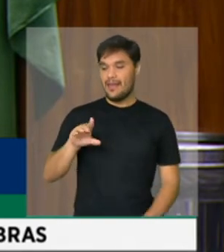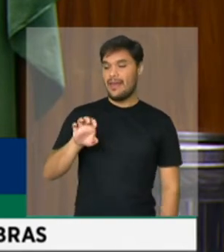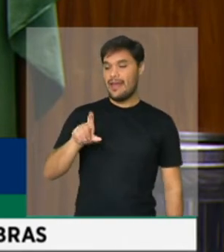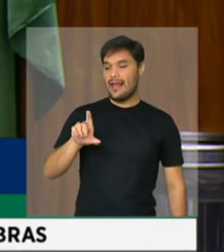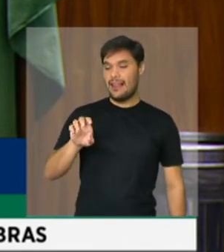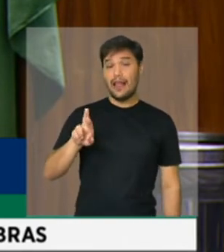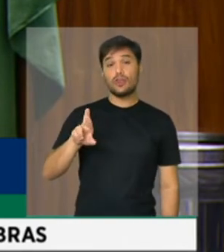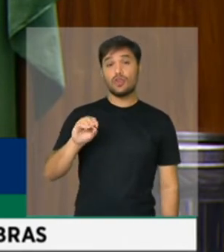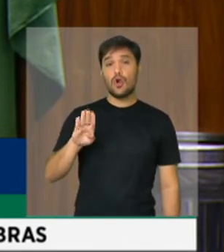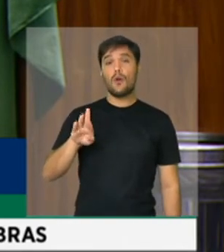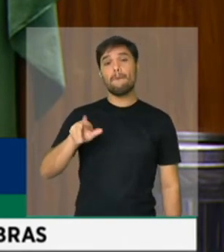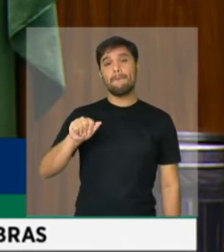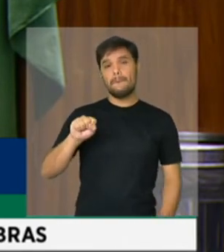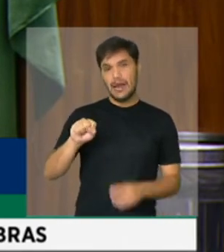VIDA DE NOSSA GENTE. FALAR EM ELETROBRAS, NÓS ESTAMOS